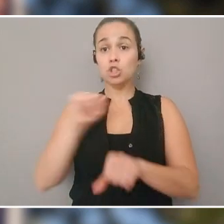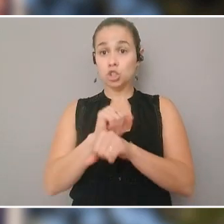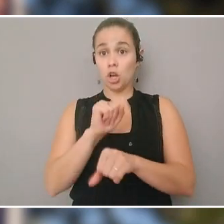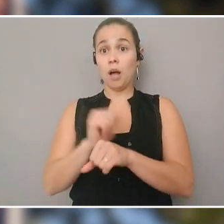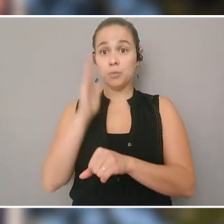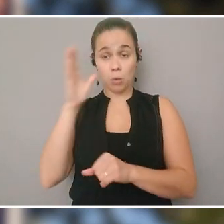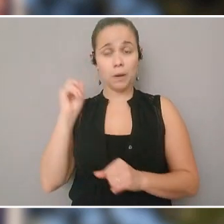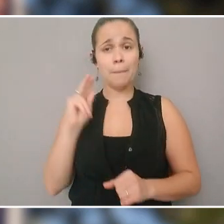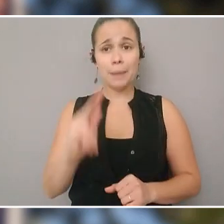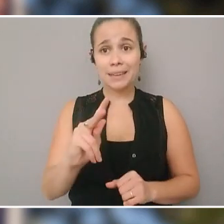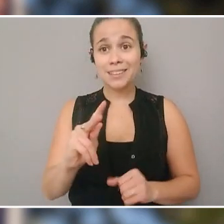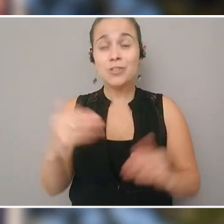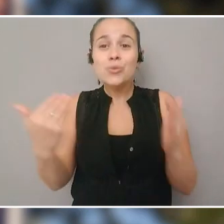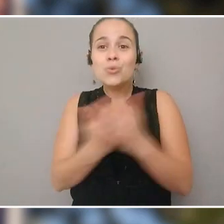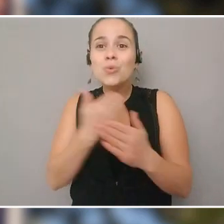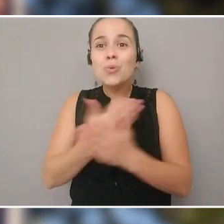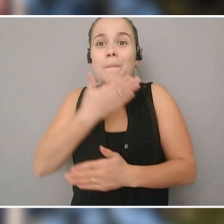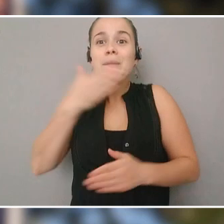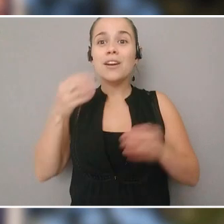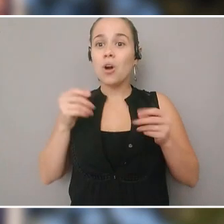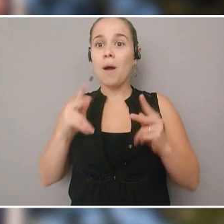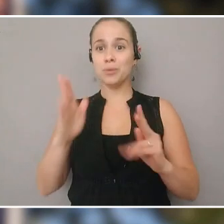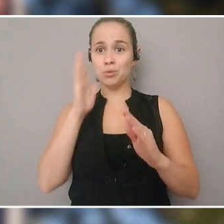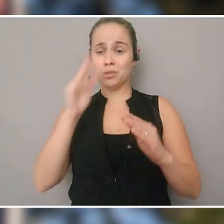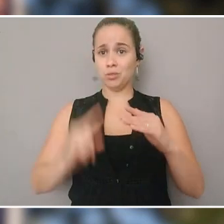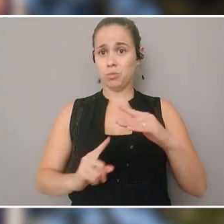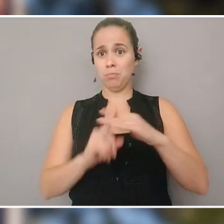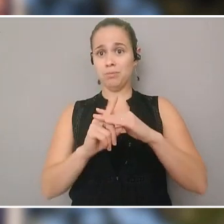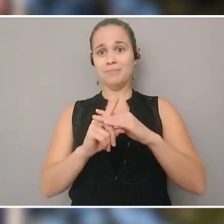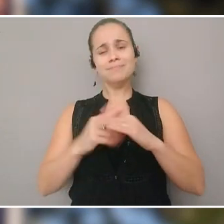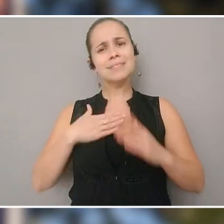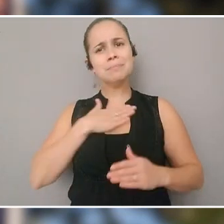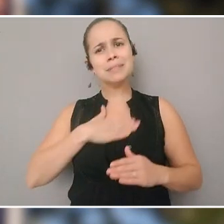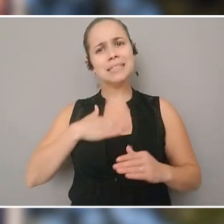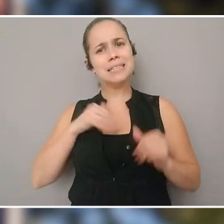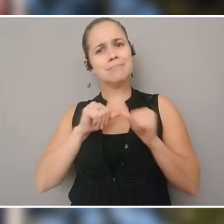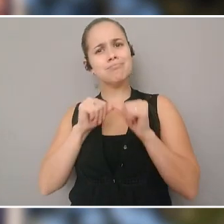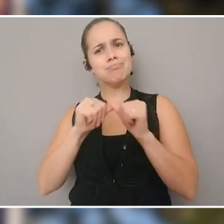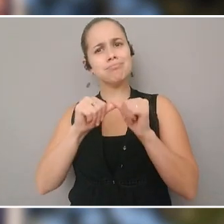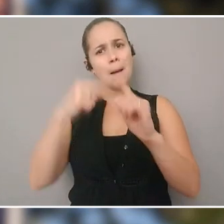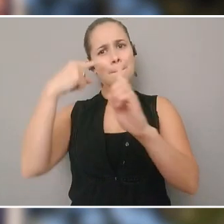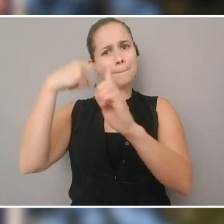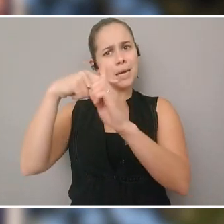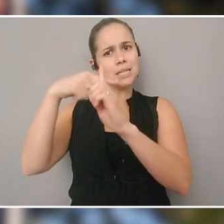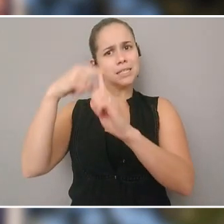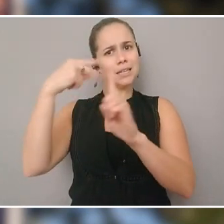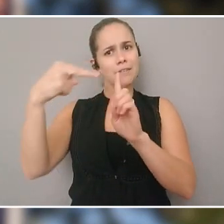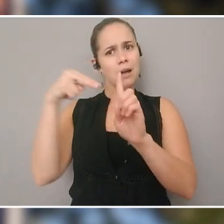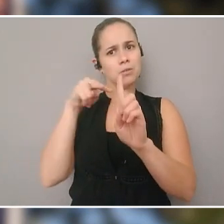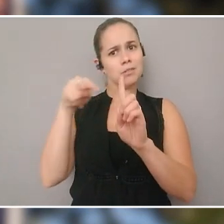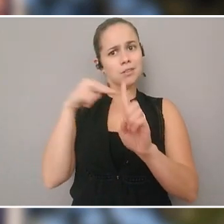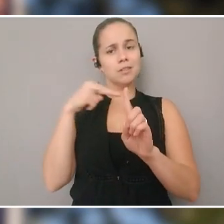emergerán. Mantengan una perspectiva y actitud